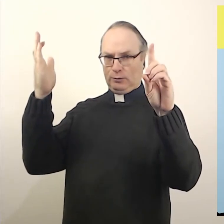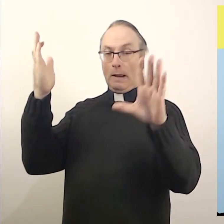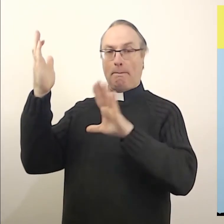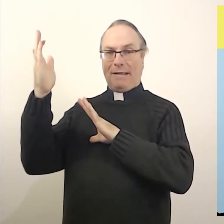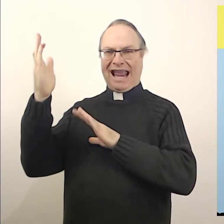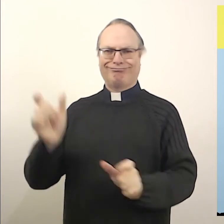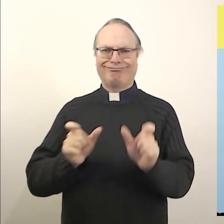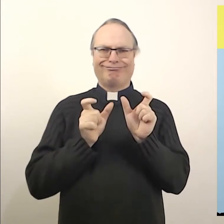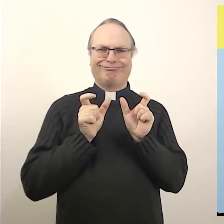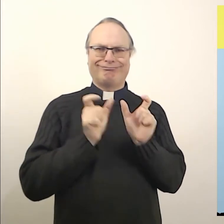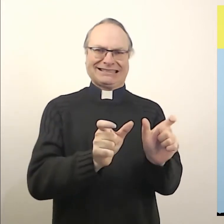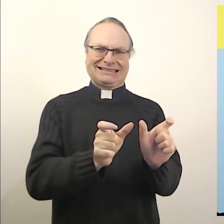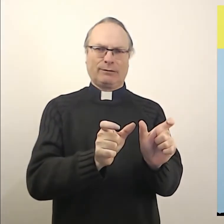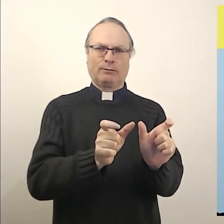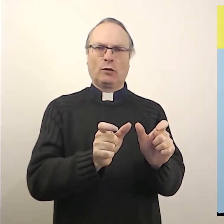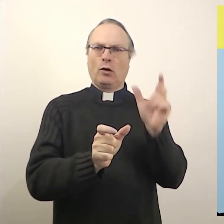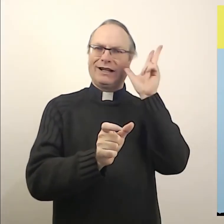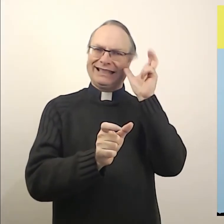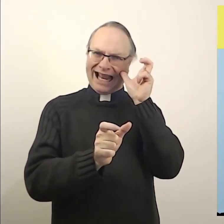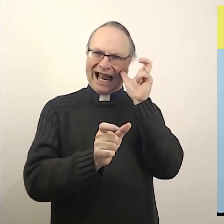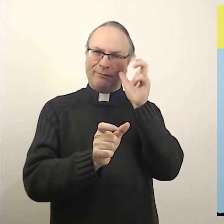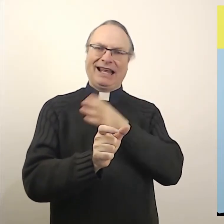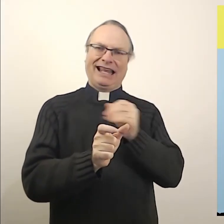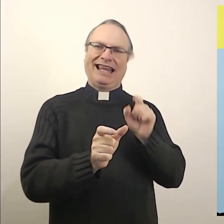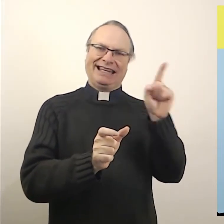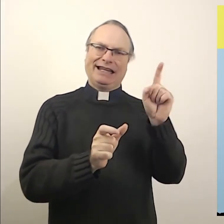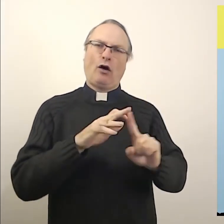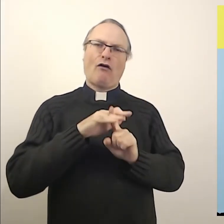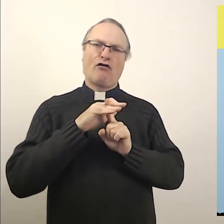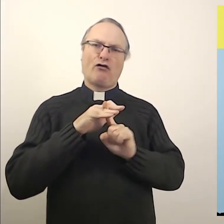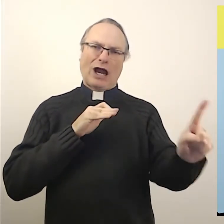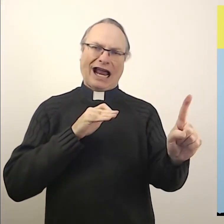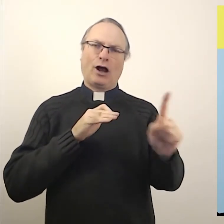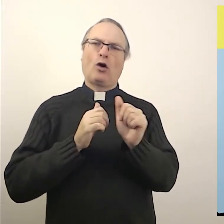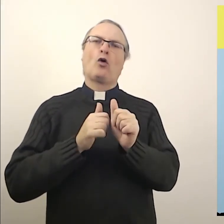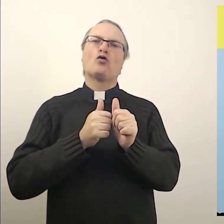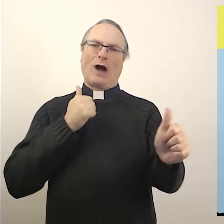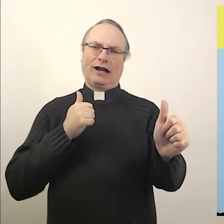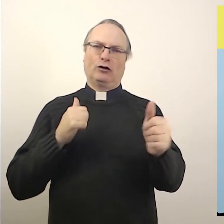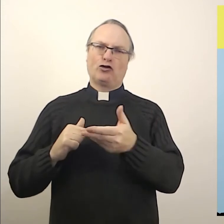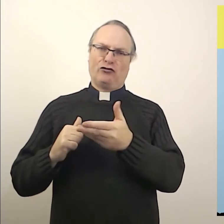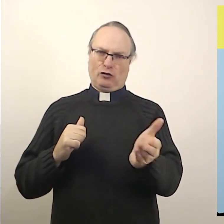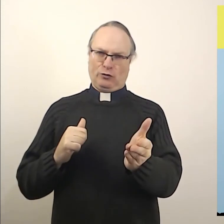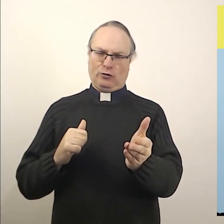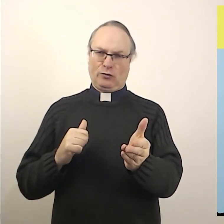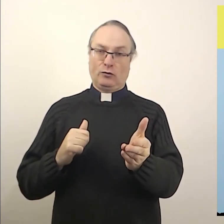mais résistez au diable et il fuira loin de vous.